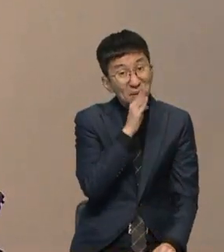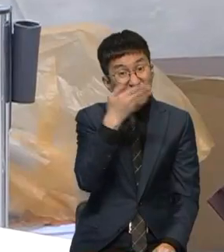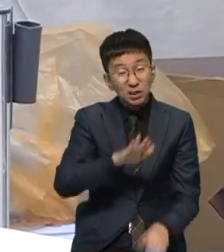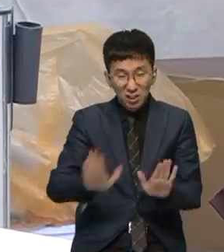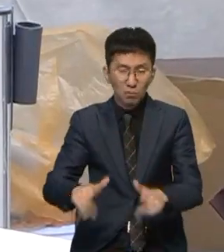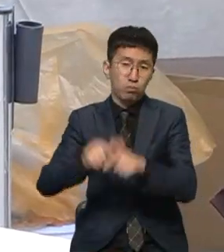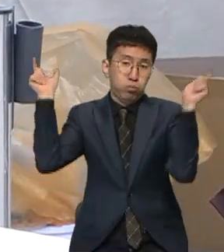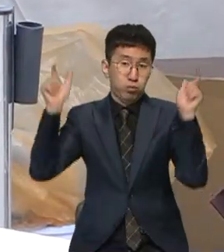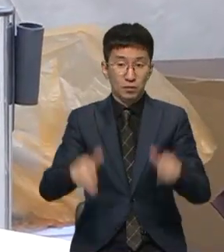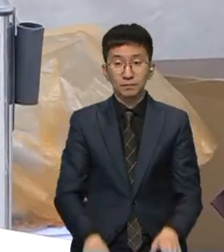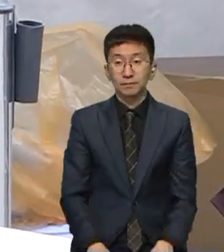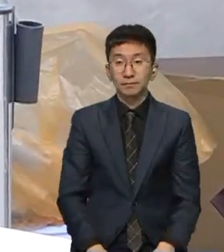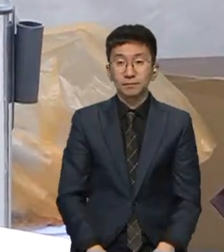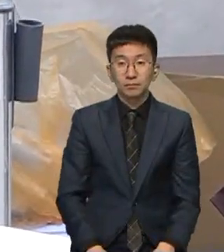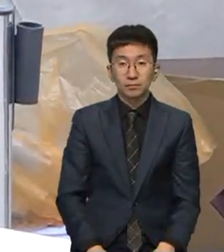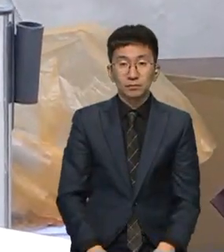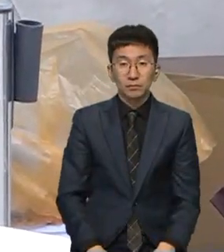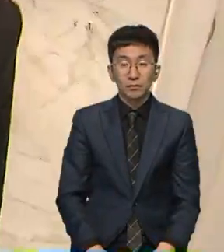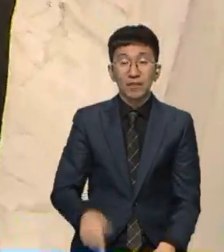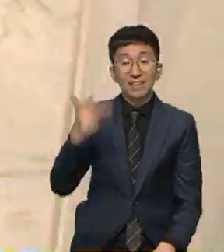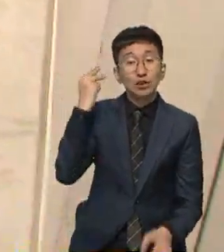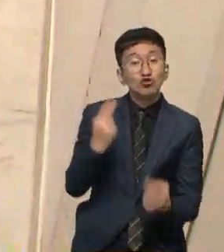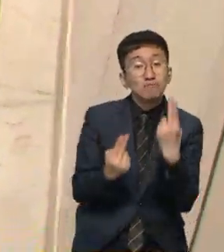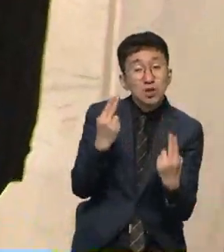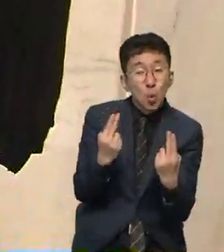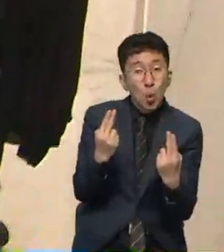수치입니다. 전주 대비 확진자가 는 게 닷새 연속인